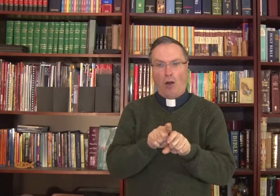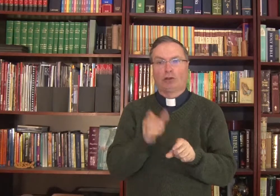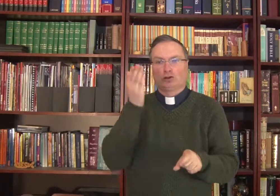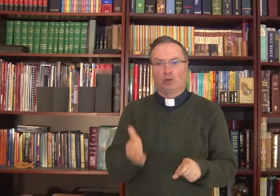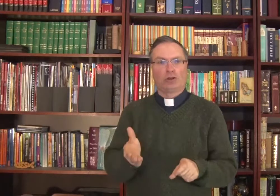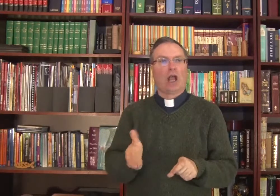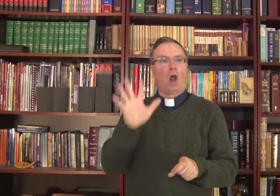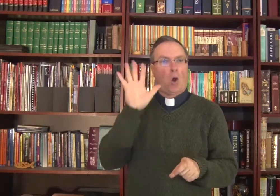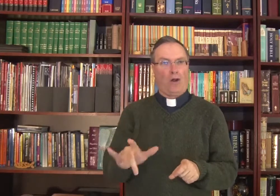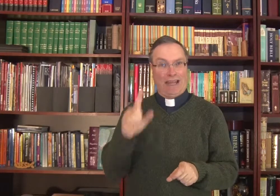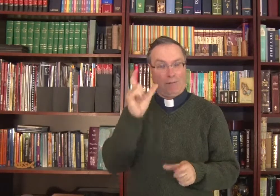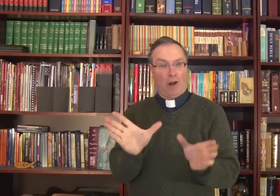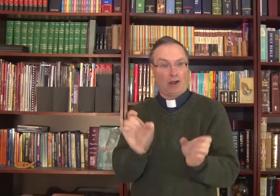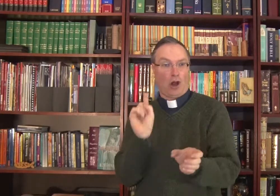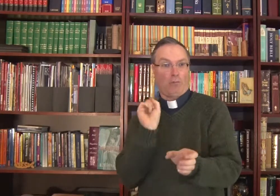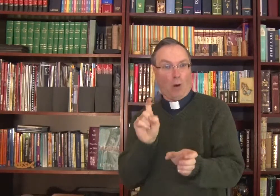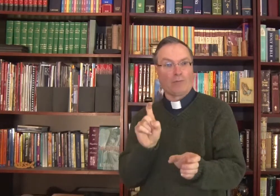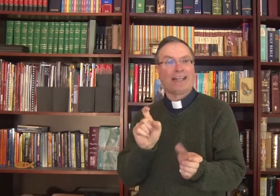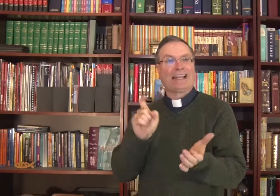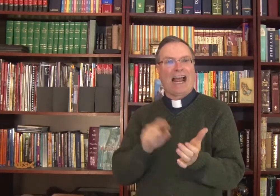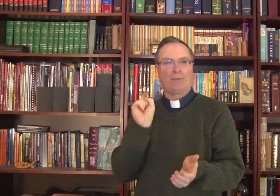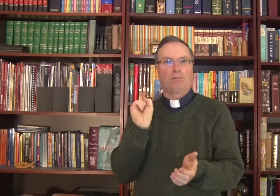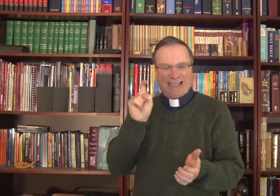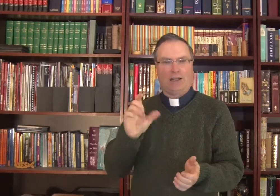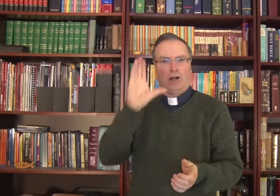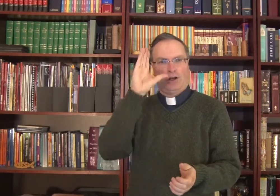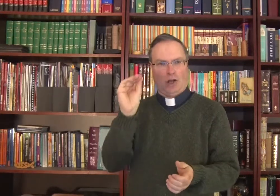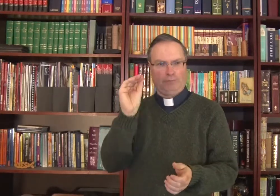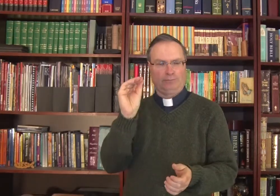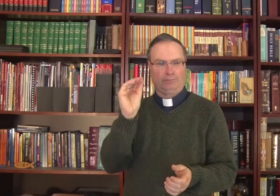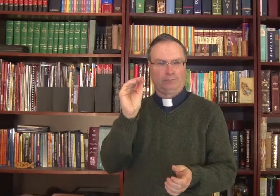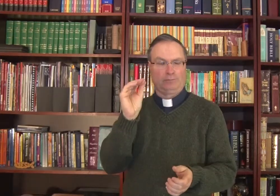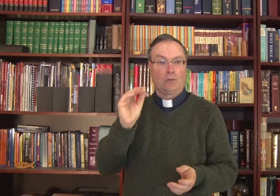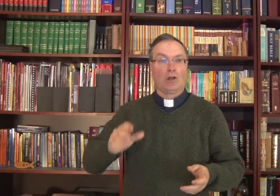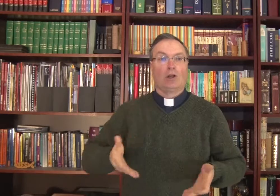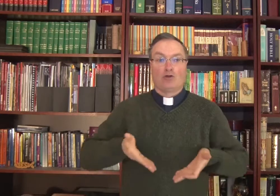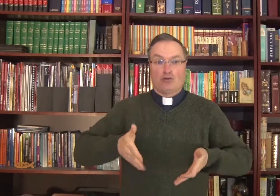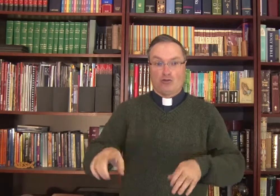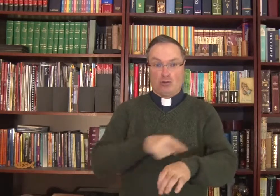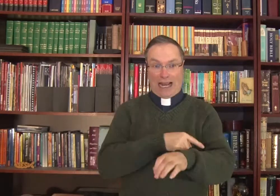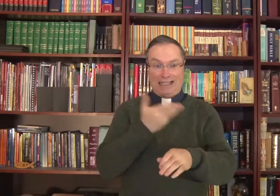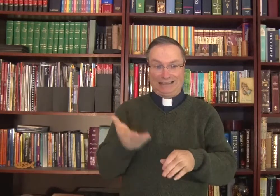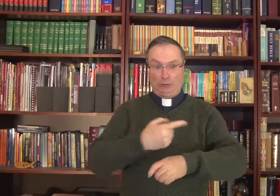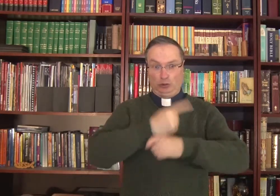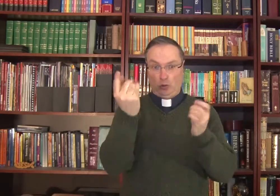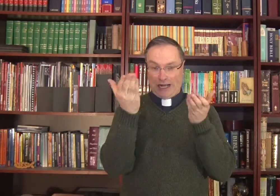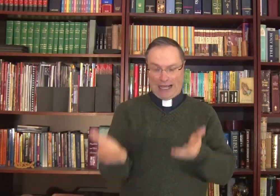celui causé par le scorpion quand il pique un homme. Durant ces jours-là,